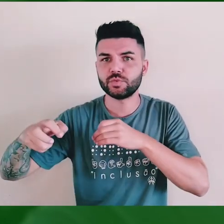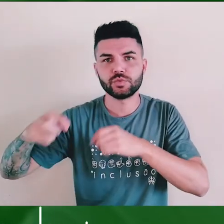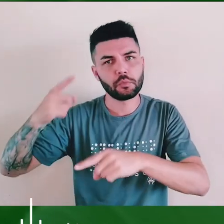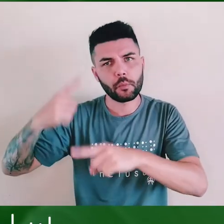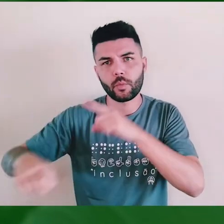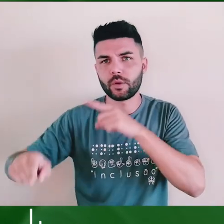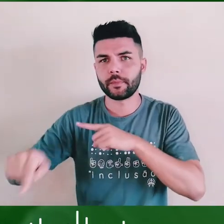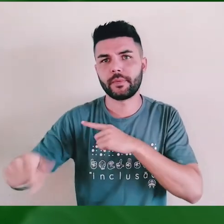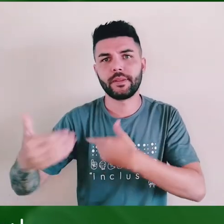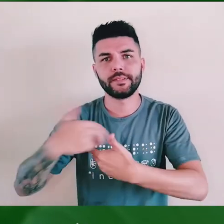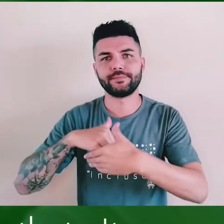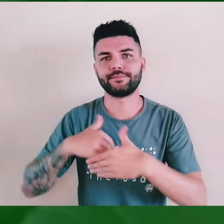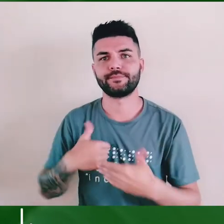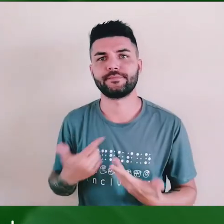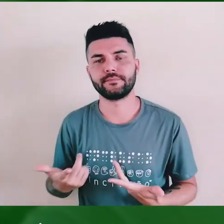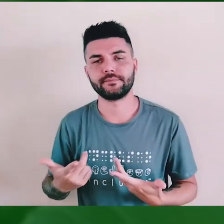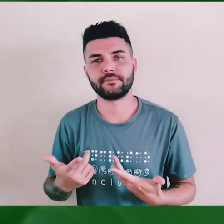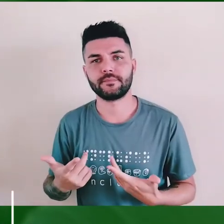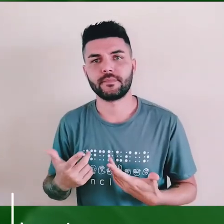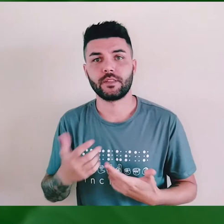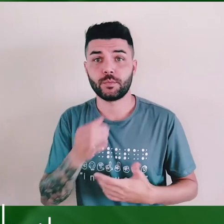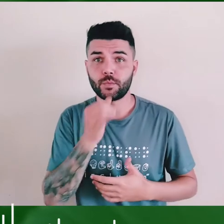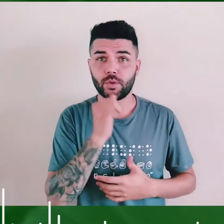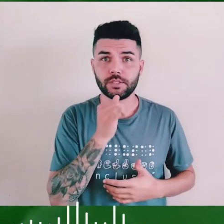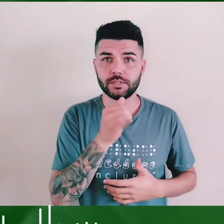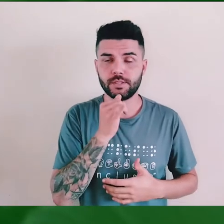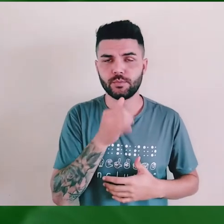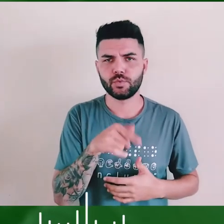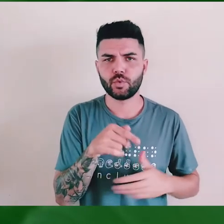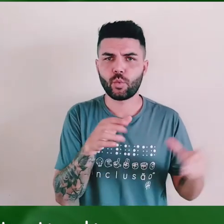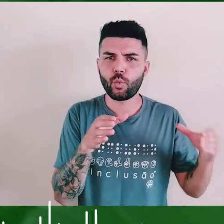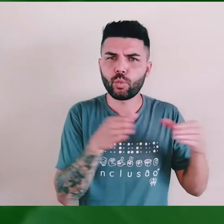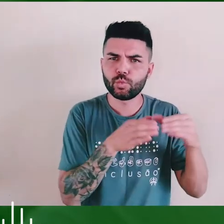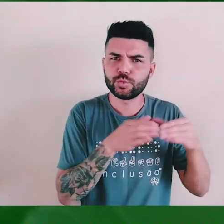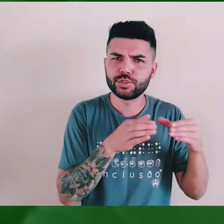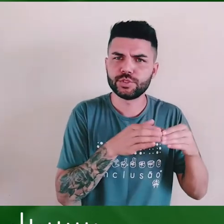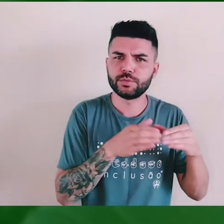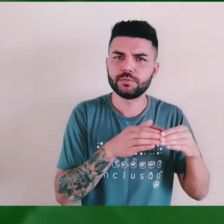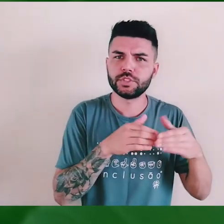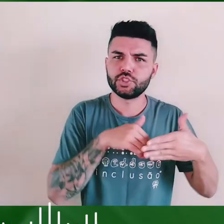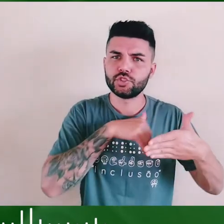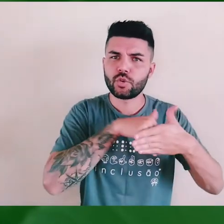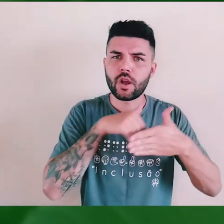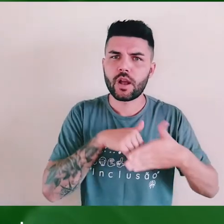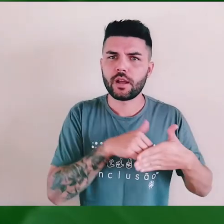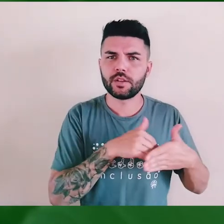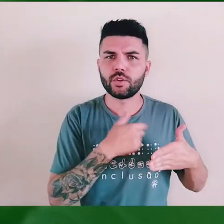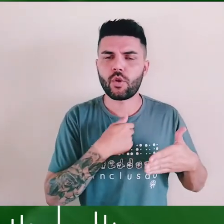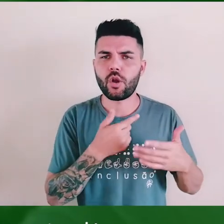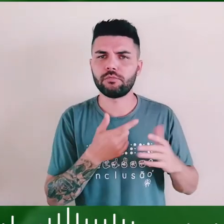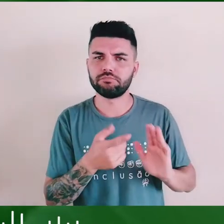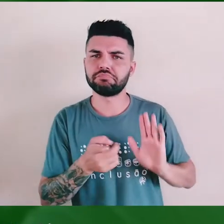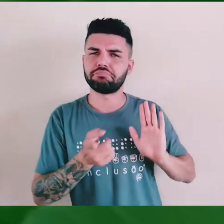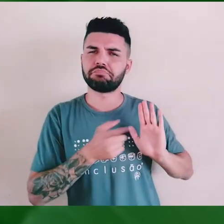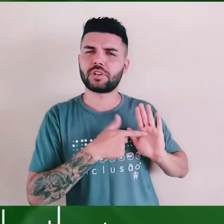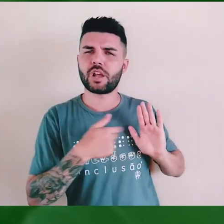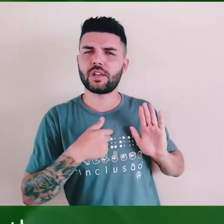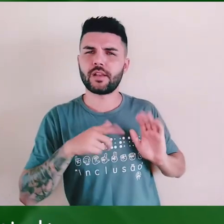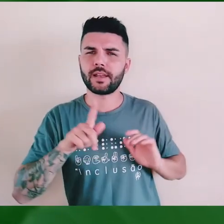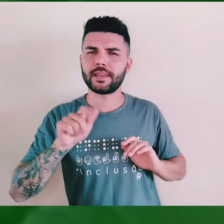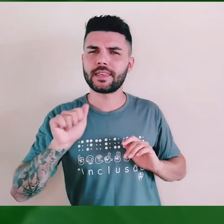você ter um time em que um jogador se assuma gay, eu acho que tá muito distante ainda.Mas